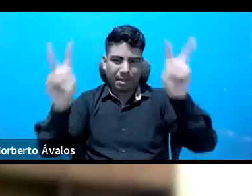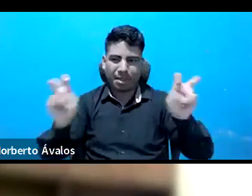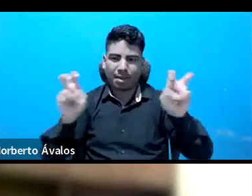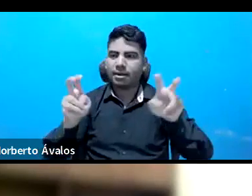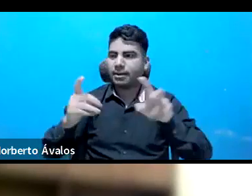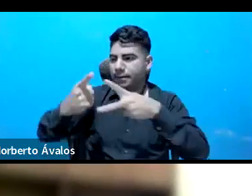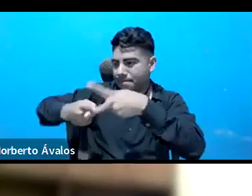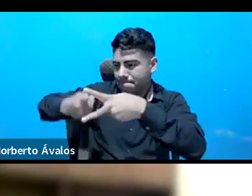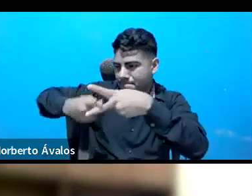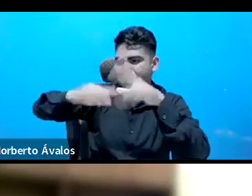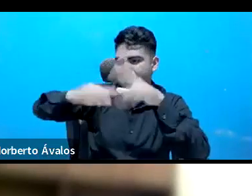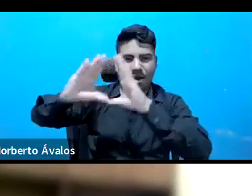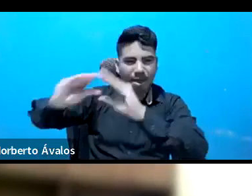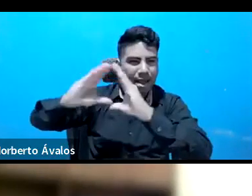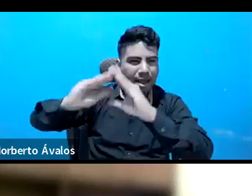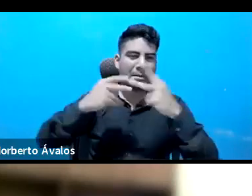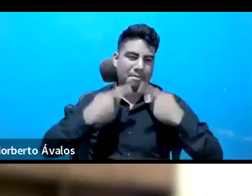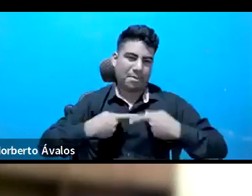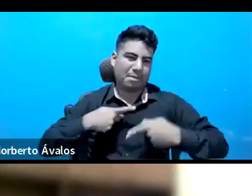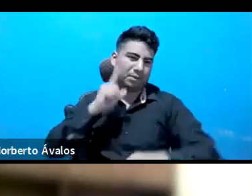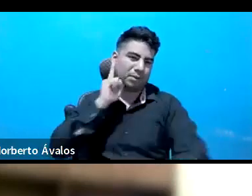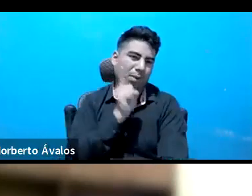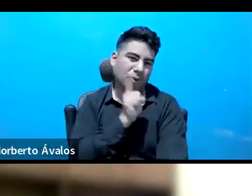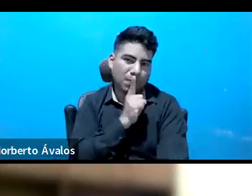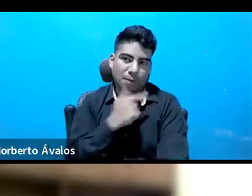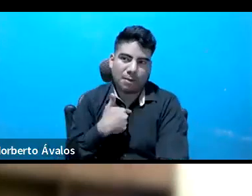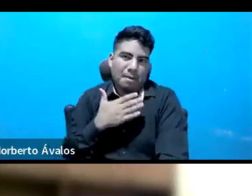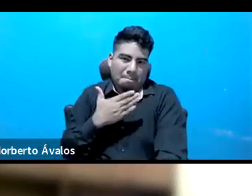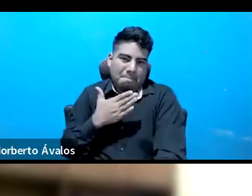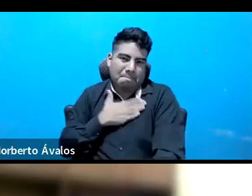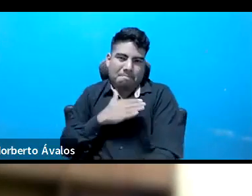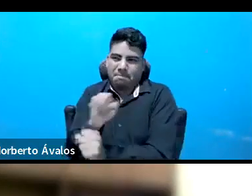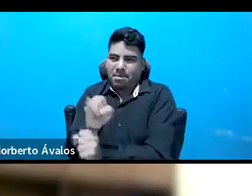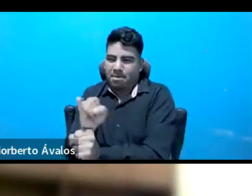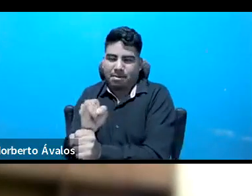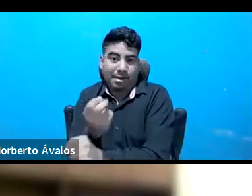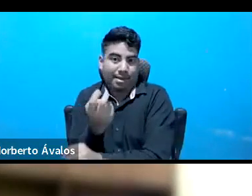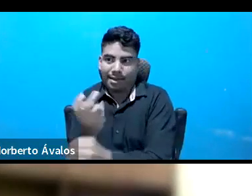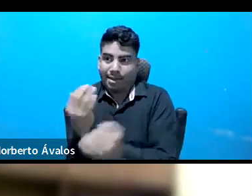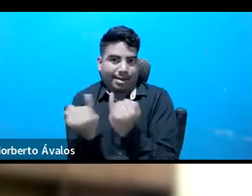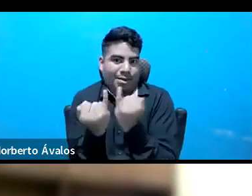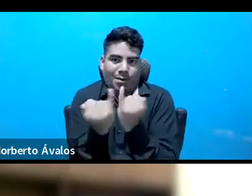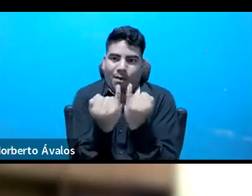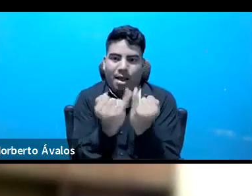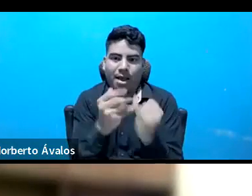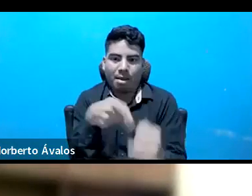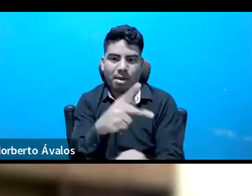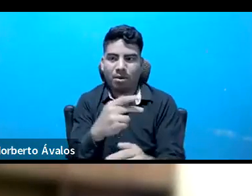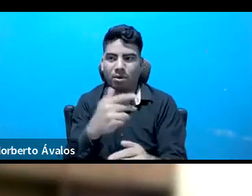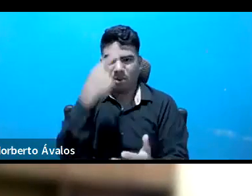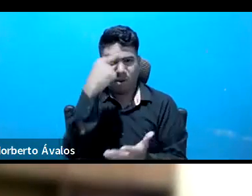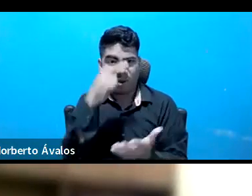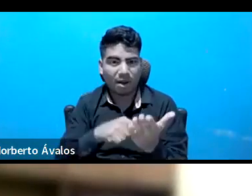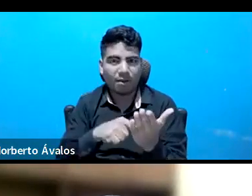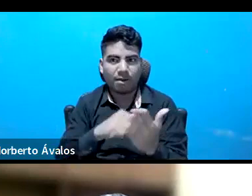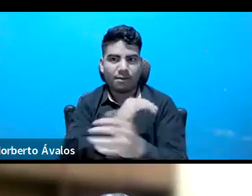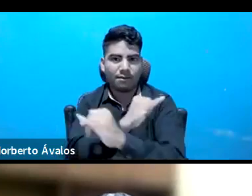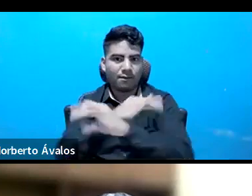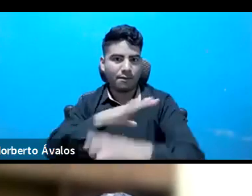encuentr con respecto a lo que es la enseñanza de matemáticas matemáticas para sordos matemáticas para sordos y no sé si te paso pero te paso pero la información en